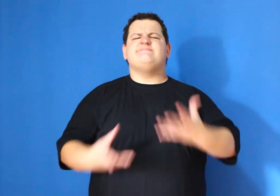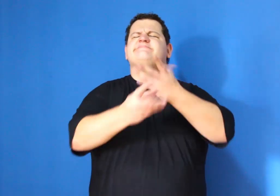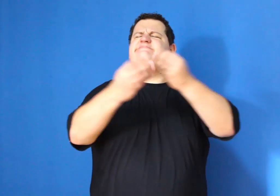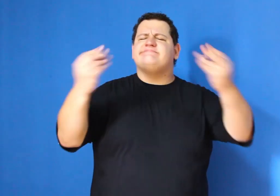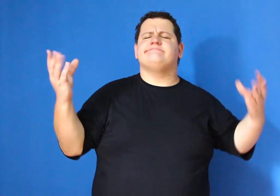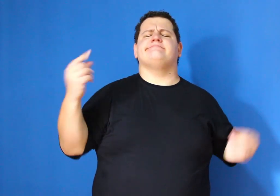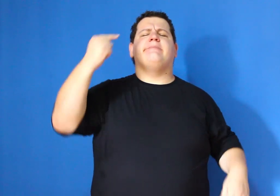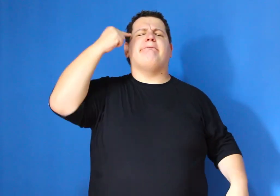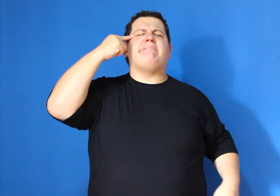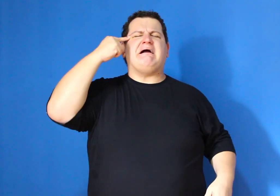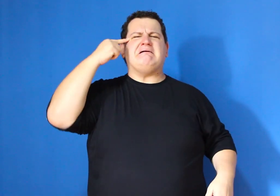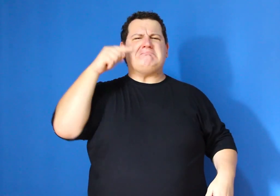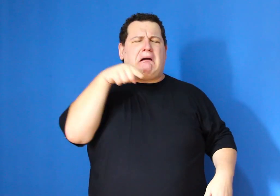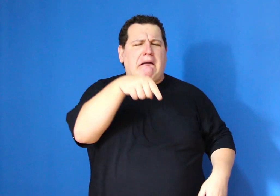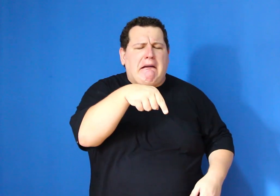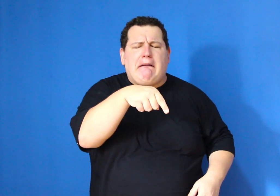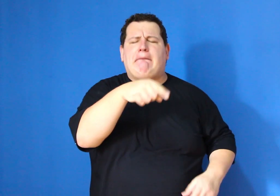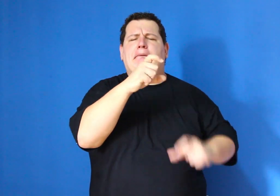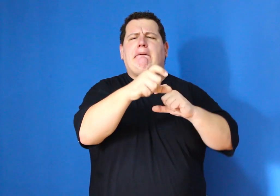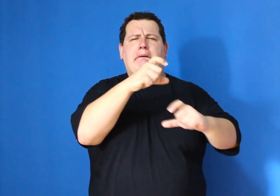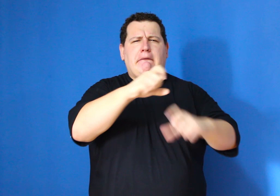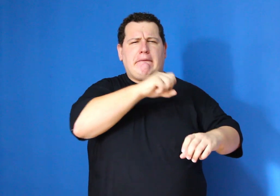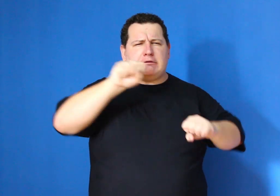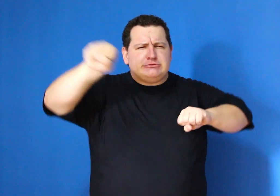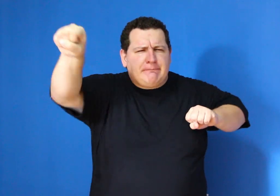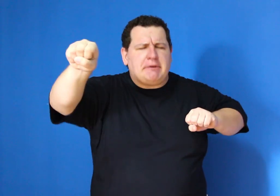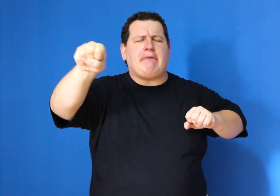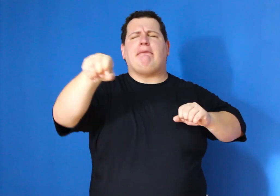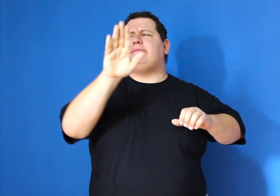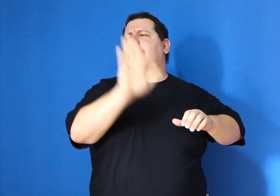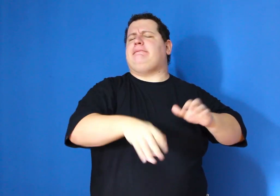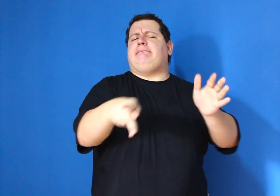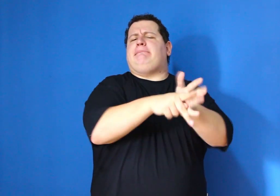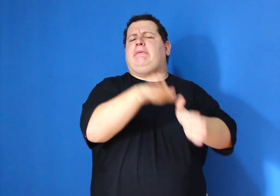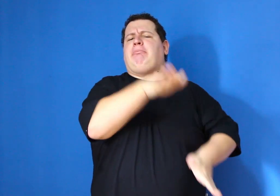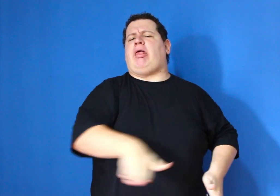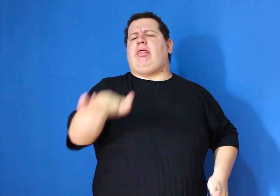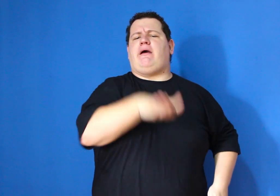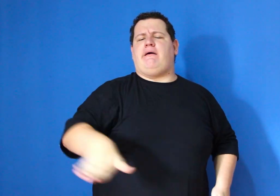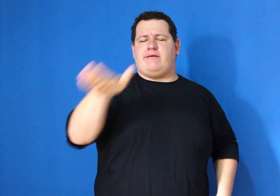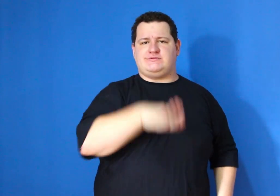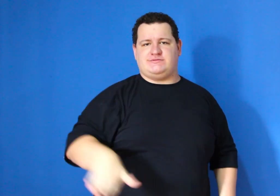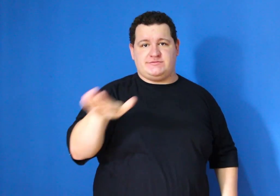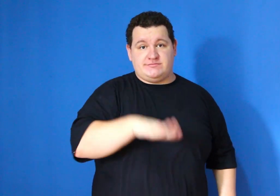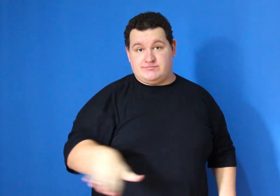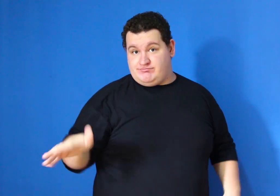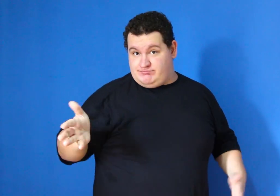Muita gente pensa que quadrinhos de super-herói é coisa de criança.